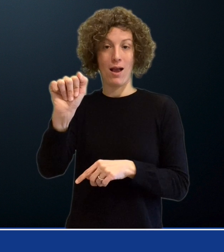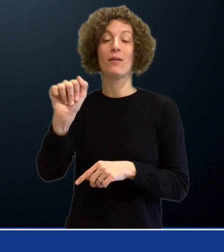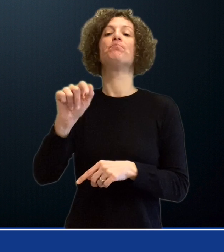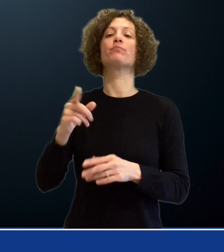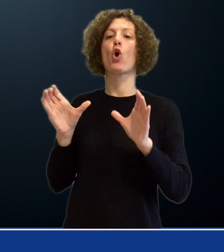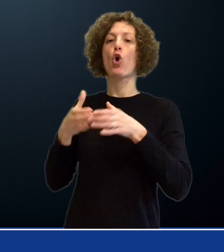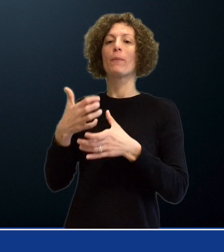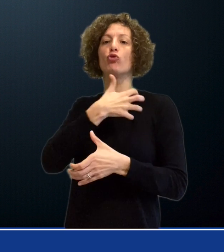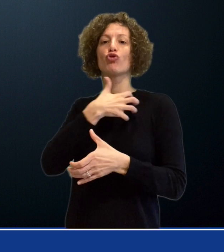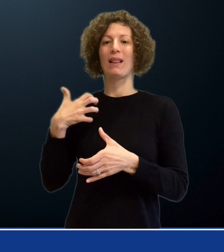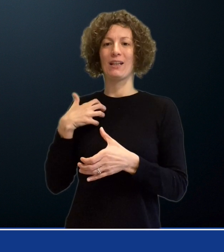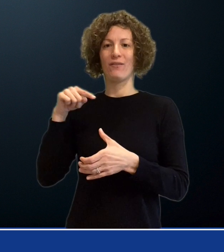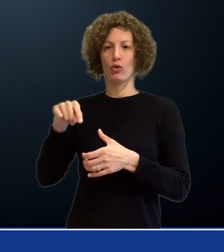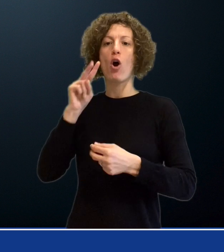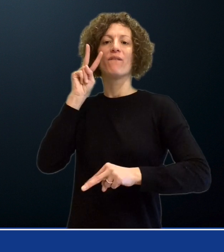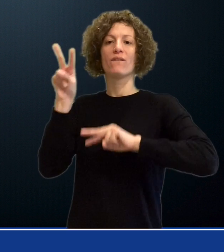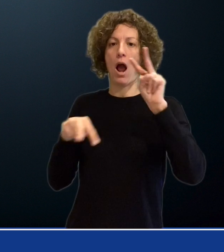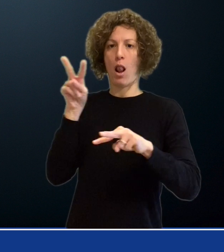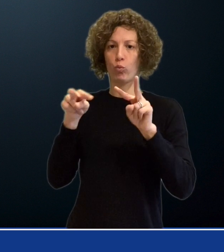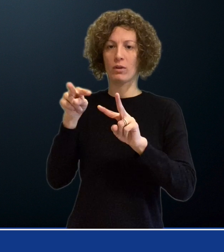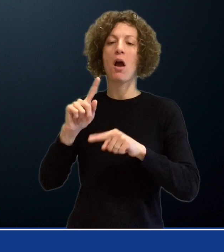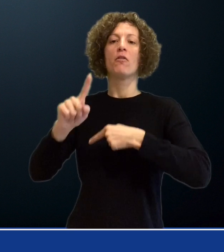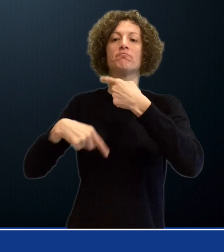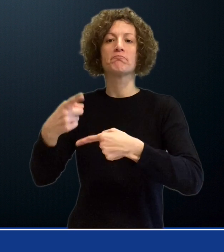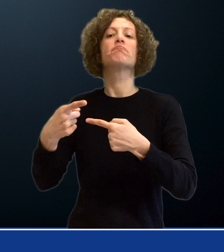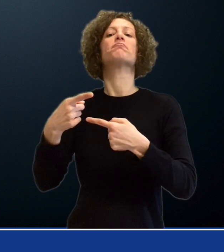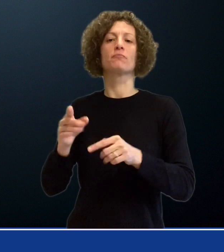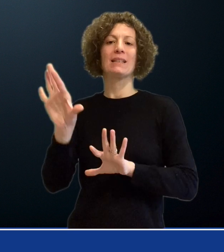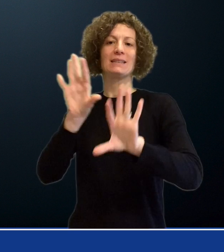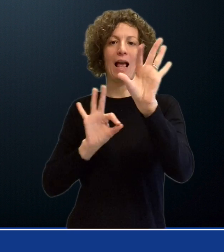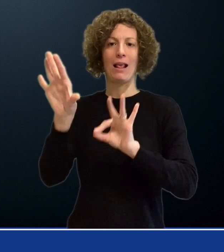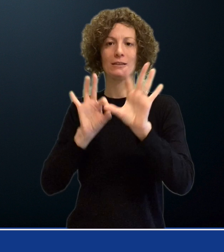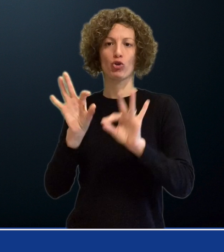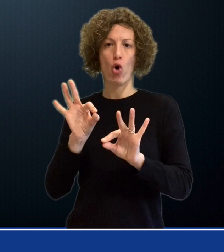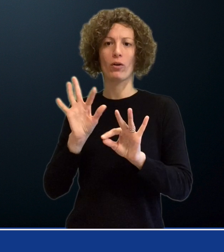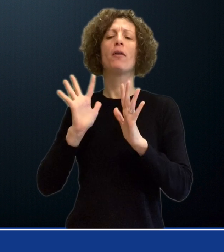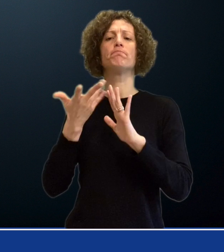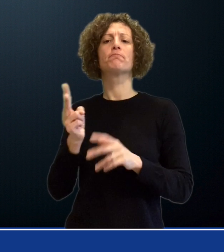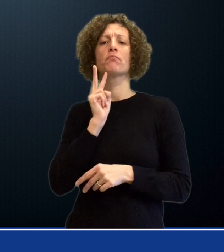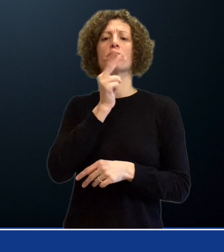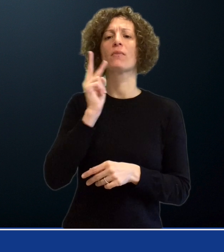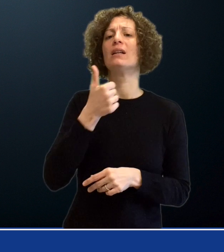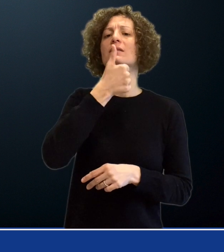che verrà valutato dal Comitato Scientifico del Convegno e sottoposto a un processo di selezione,